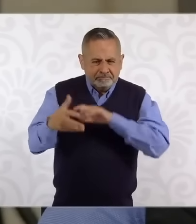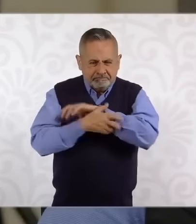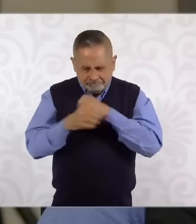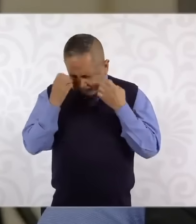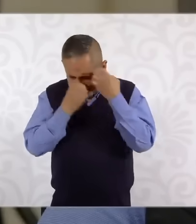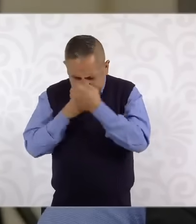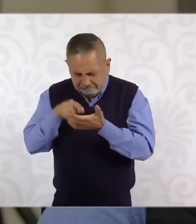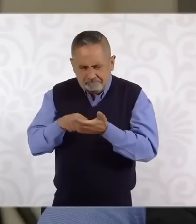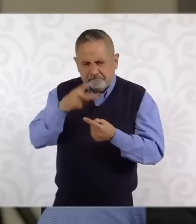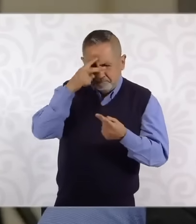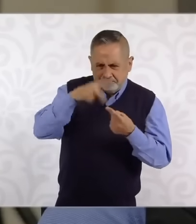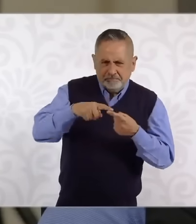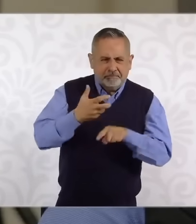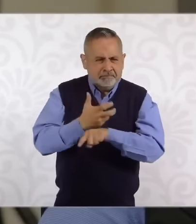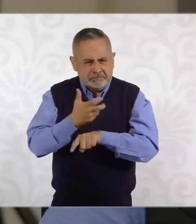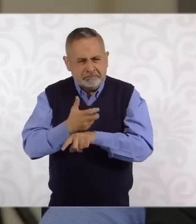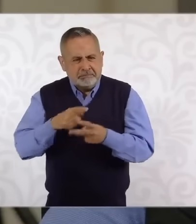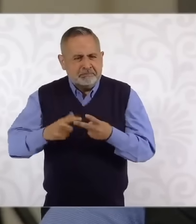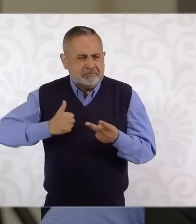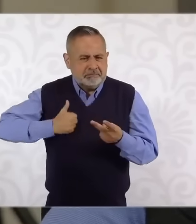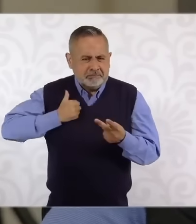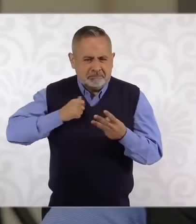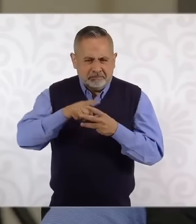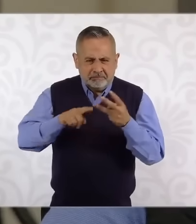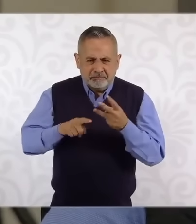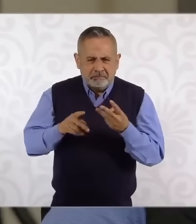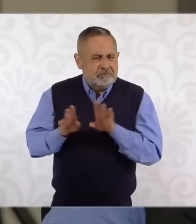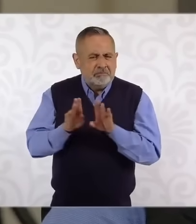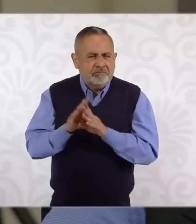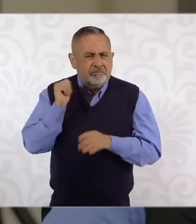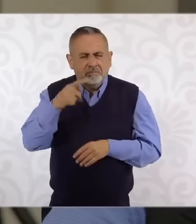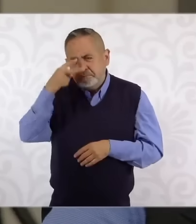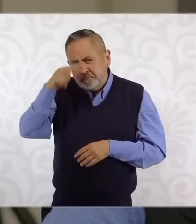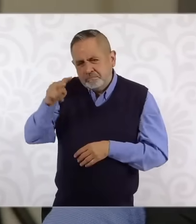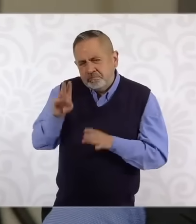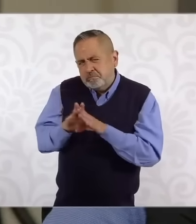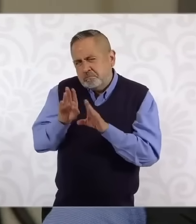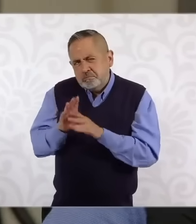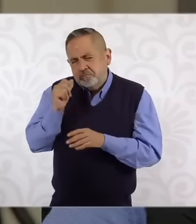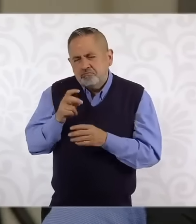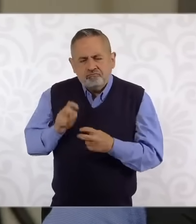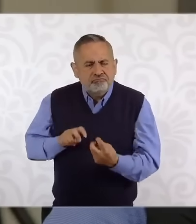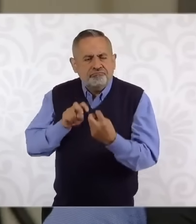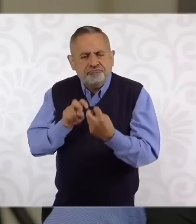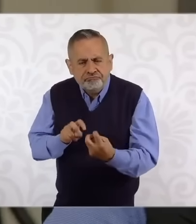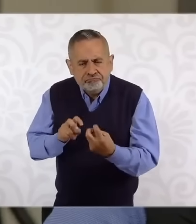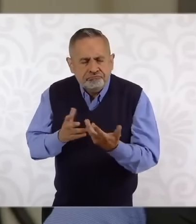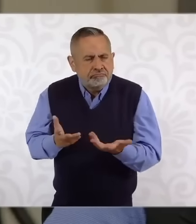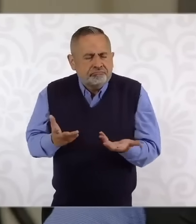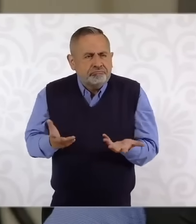Estados Unidos, Canadá. Eh, ¿con qué puntos llega eh México a a la mesa de revisión?